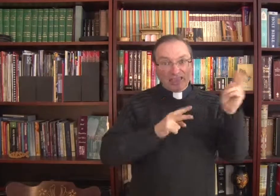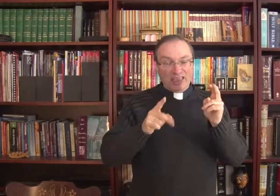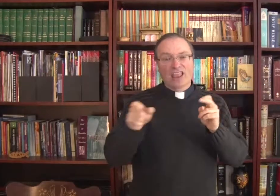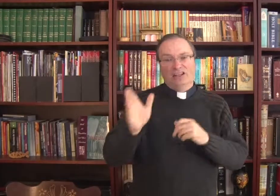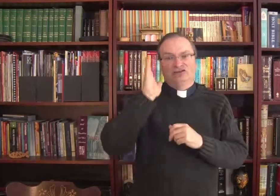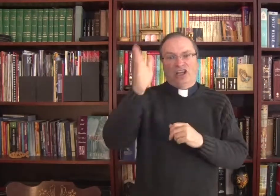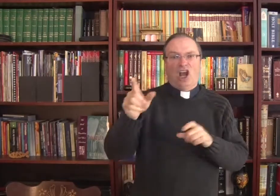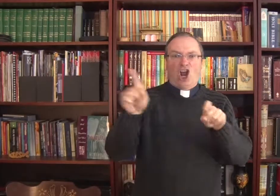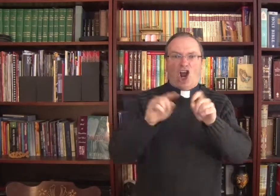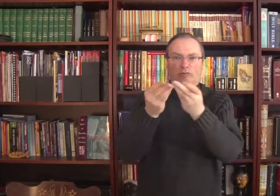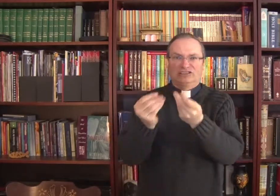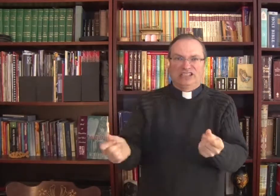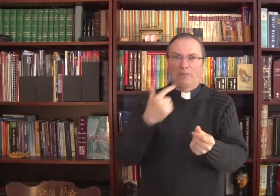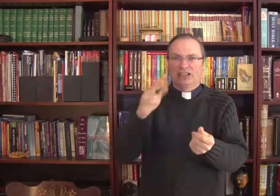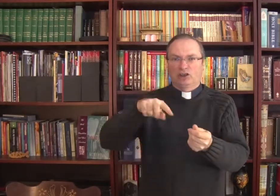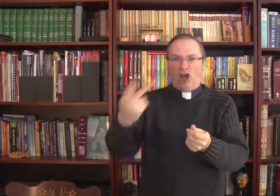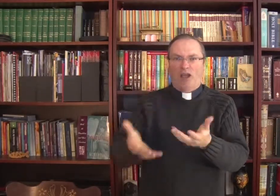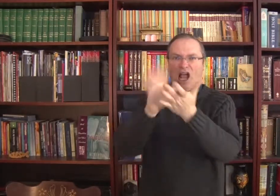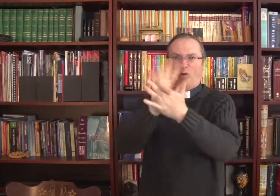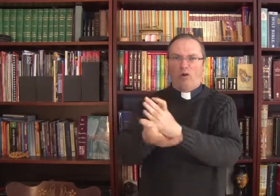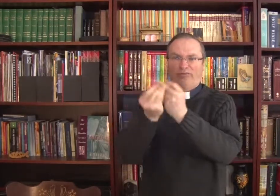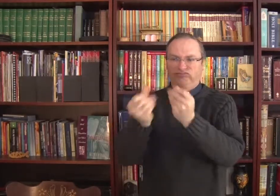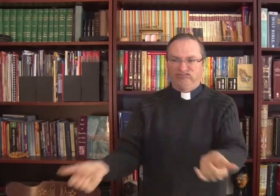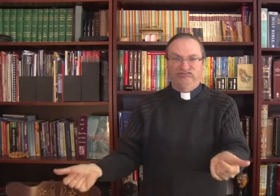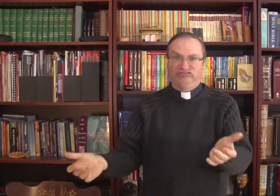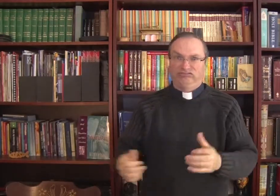il sera comme le sable qui tombe en ruine.